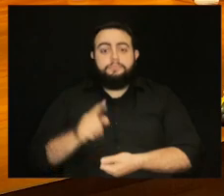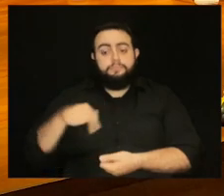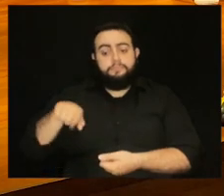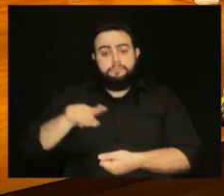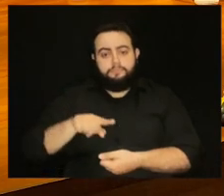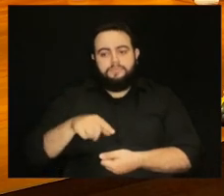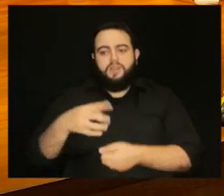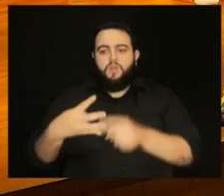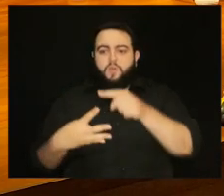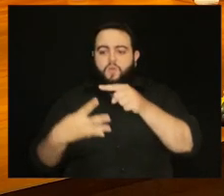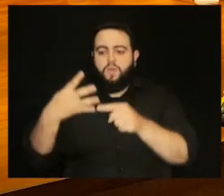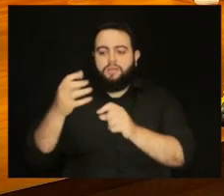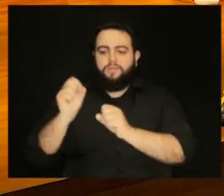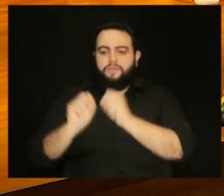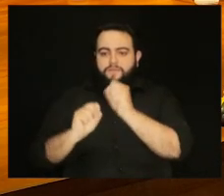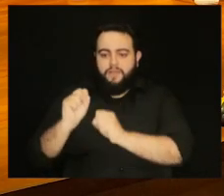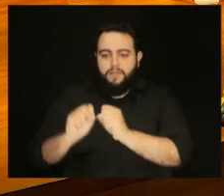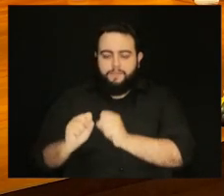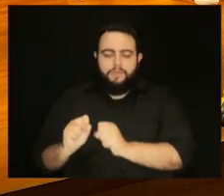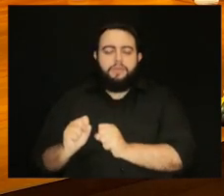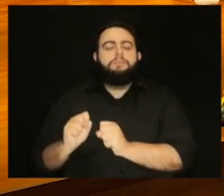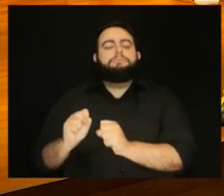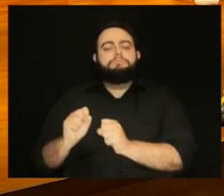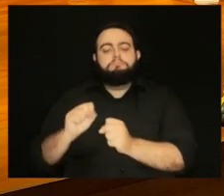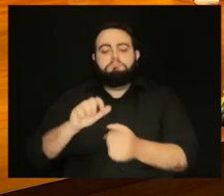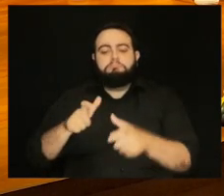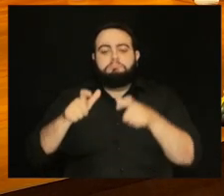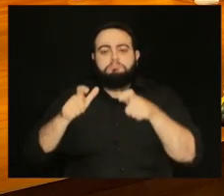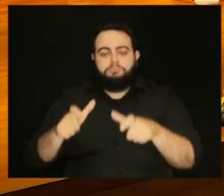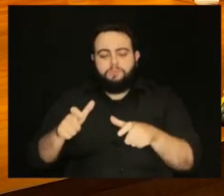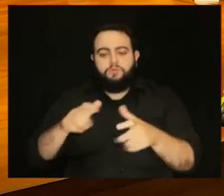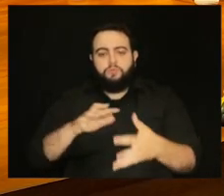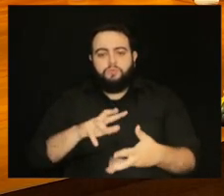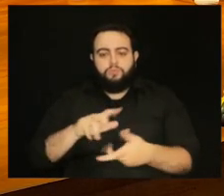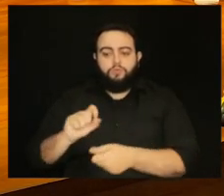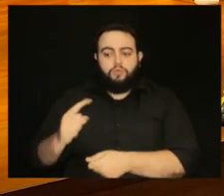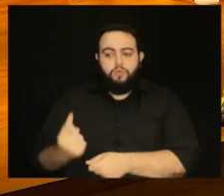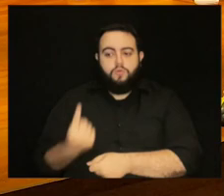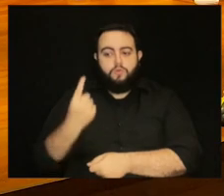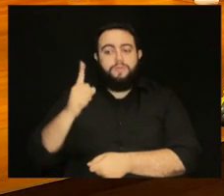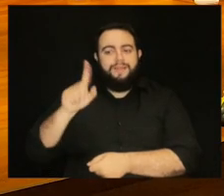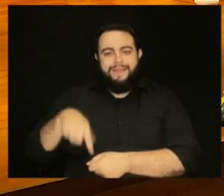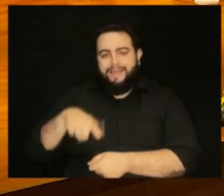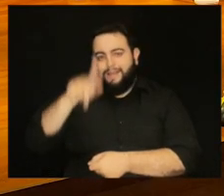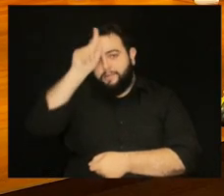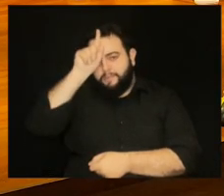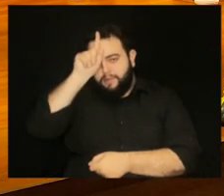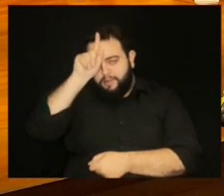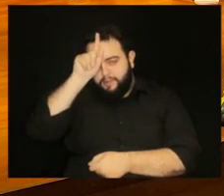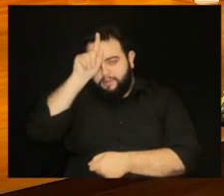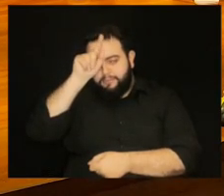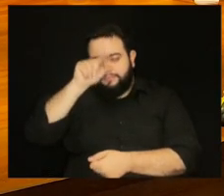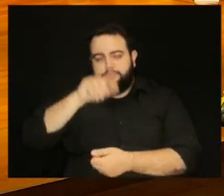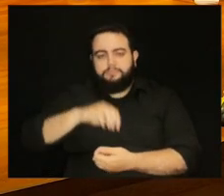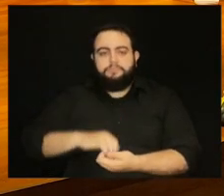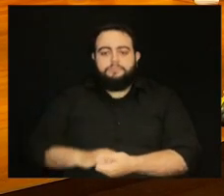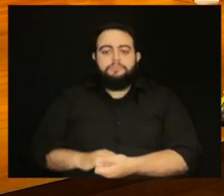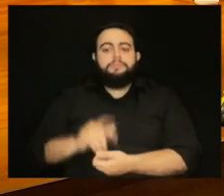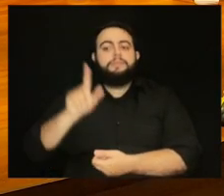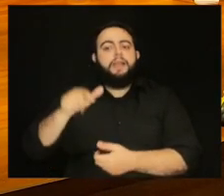quatro fábricas que tinham de disco no mundo, uma delas era na Alemanha e era para onde os caras na